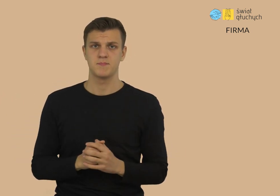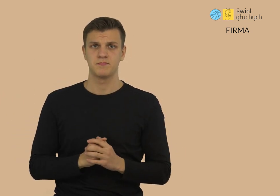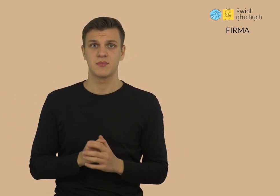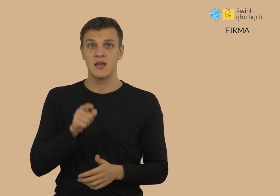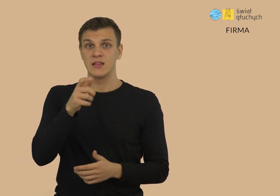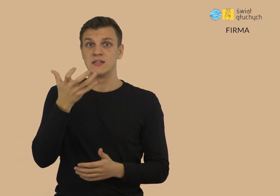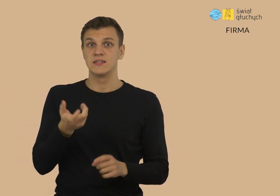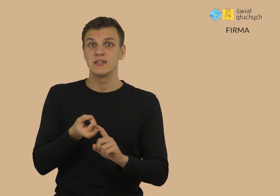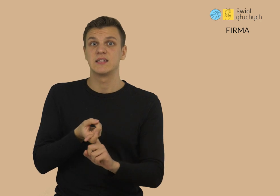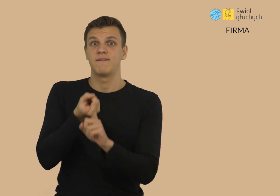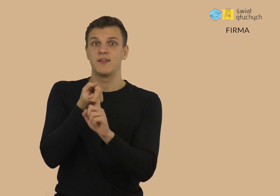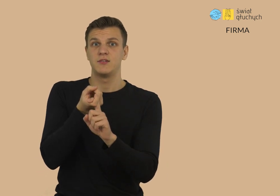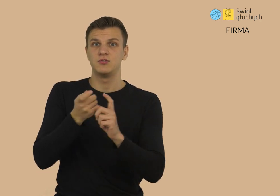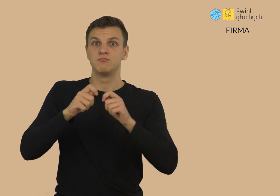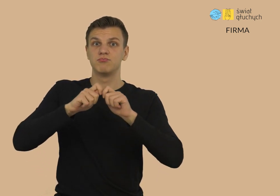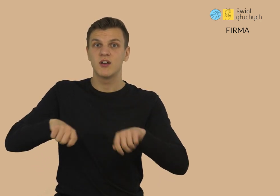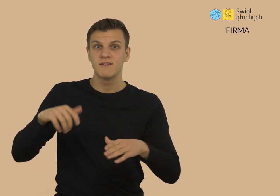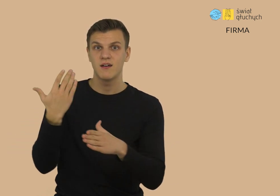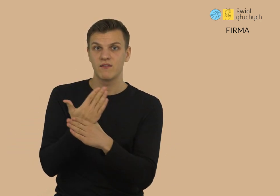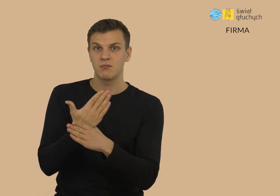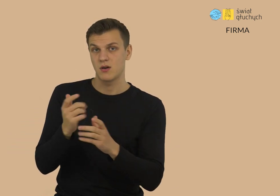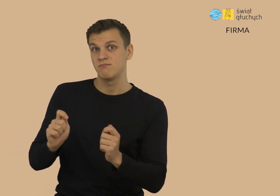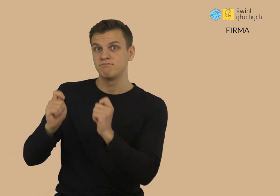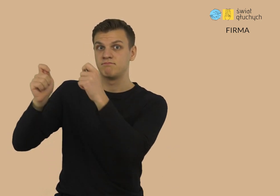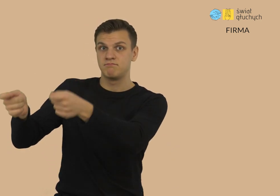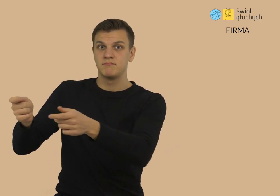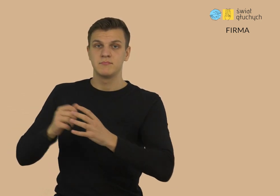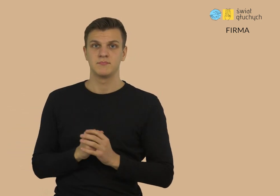jak również w przypadku zmiany wpisu do ewidencji, zawieszenia czy zaprzestania